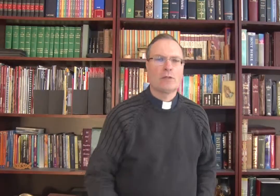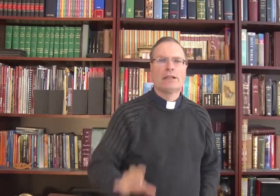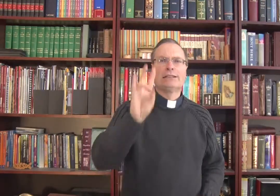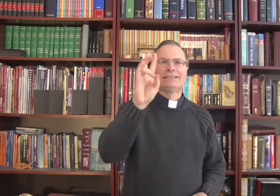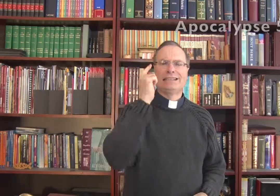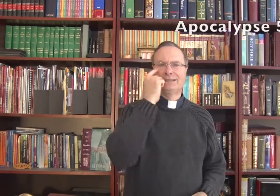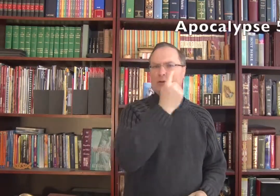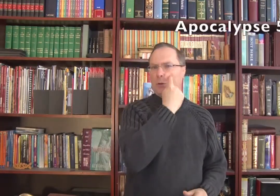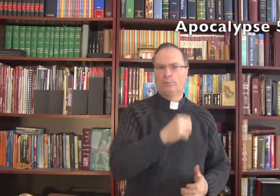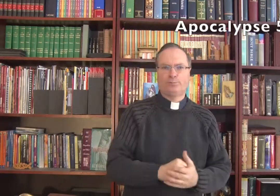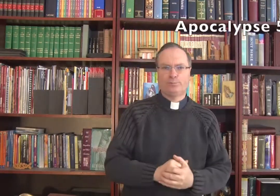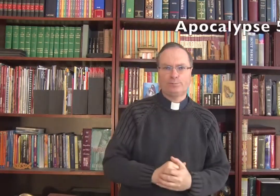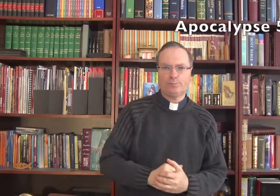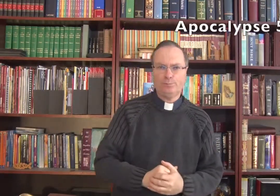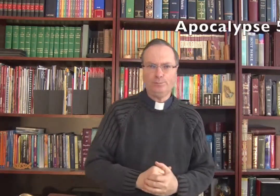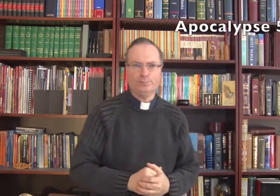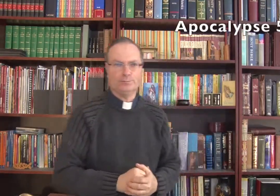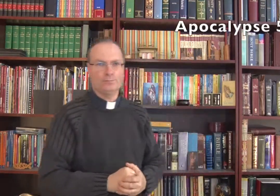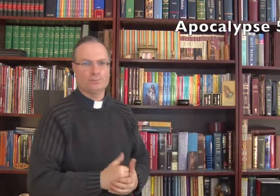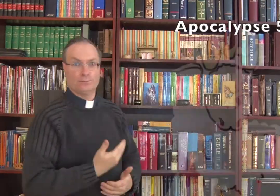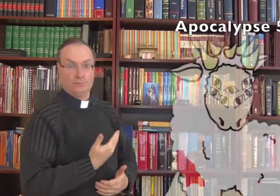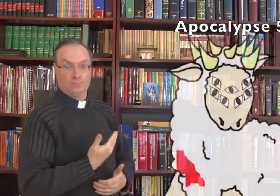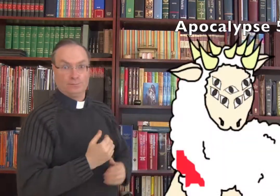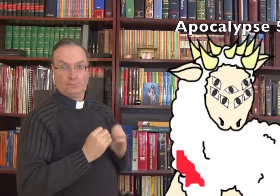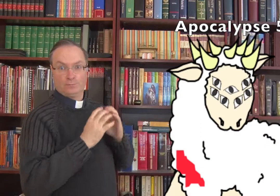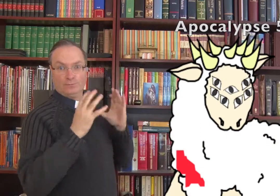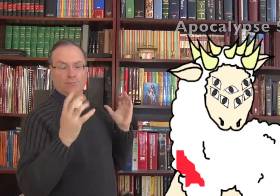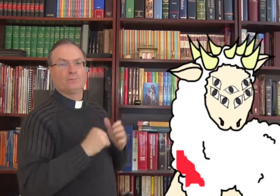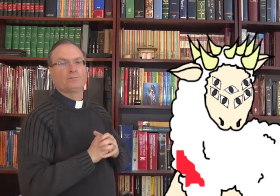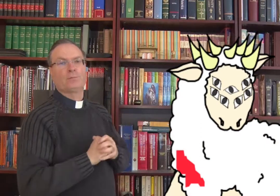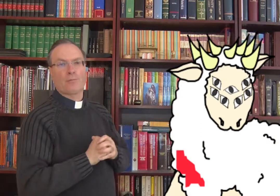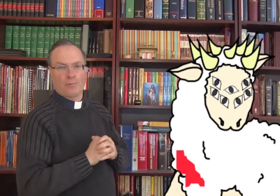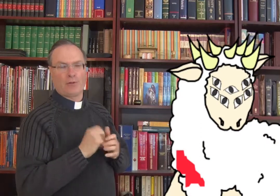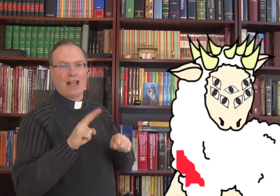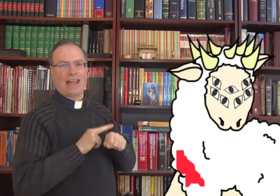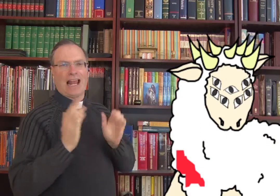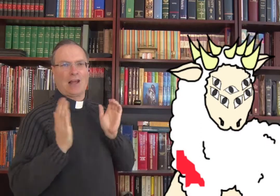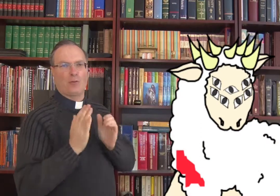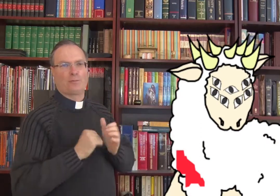Les sept yeux de l’Agneau.